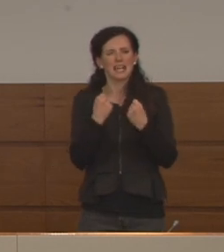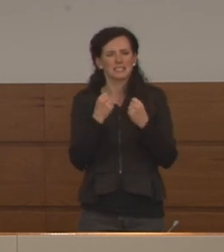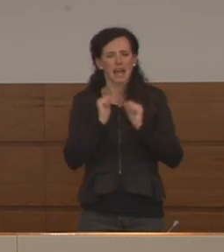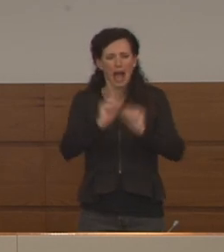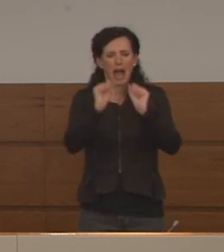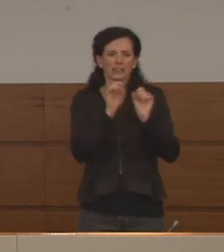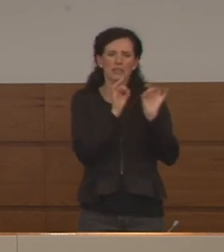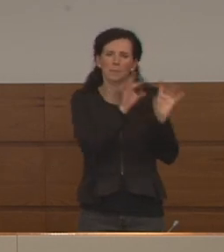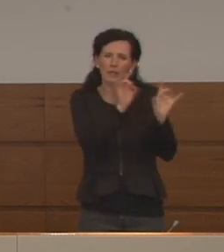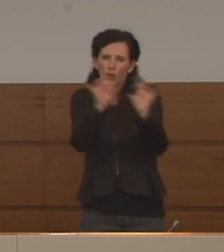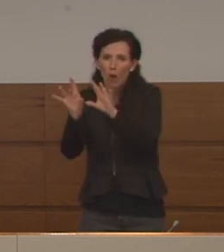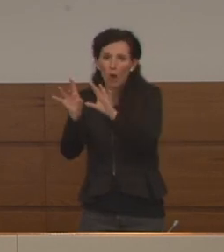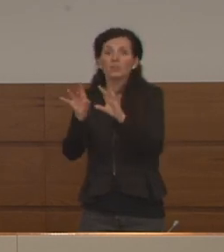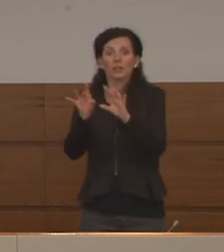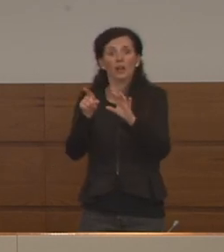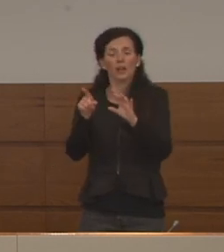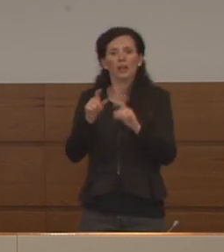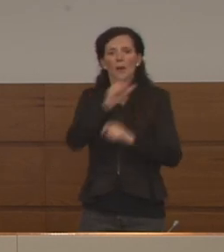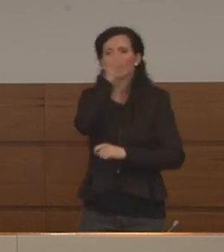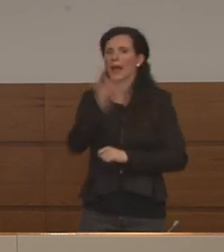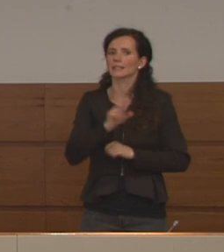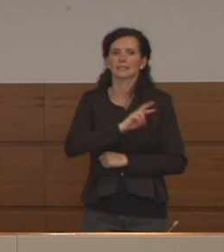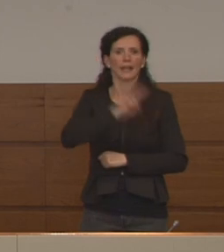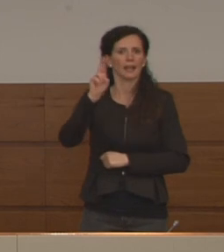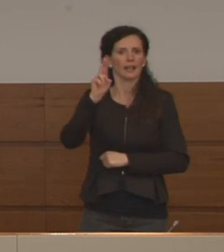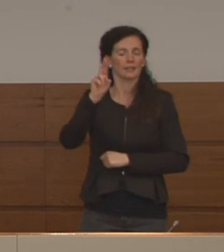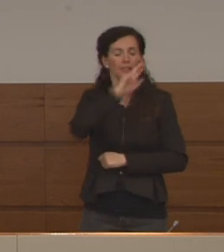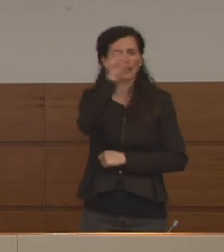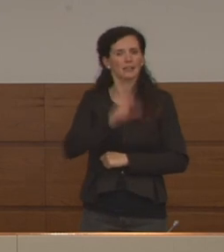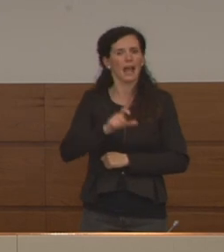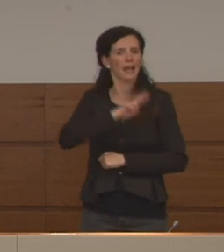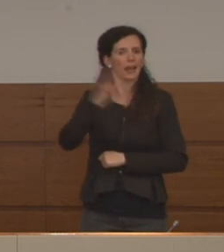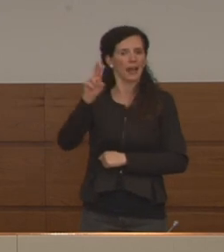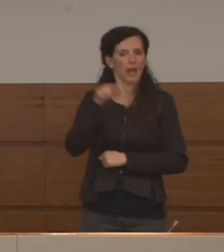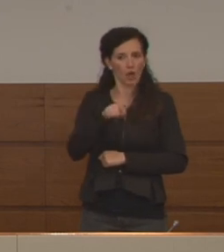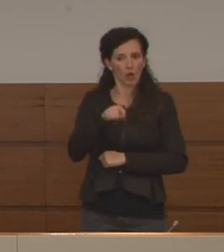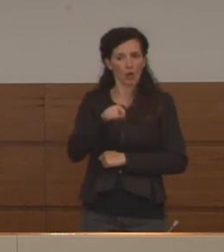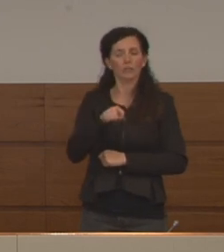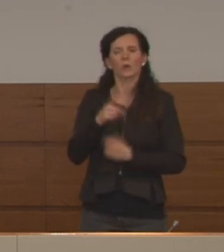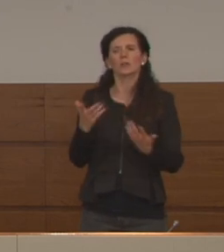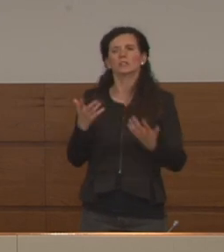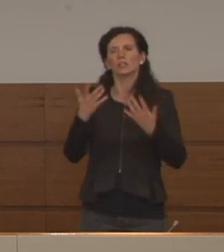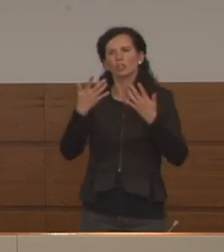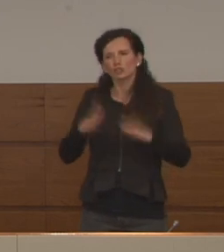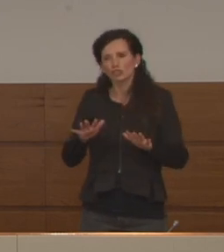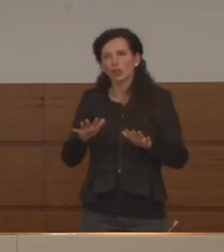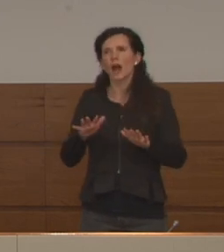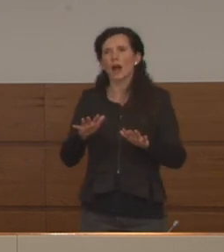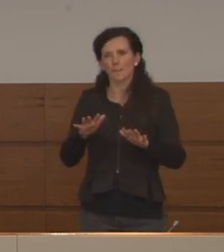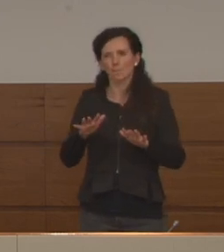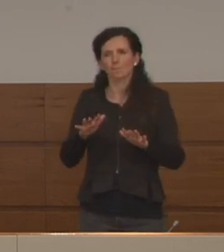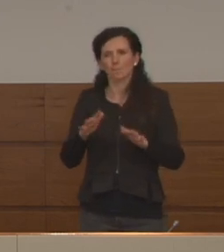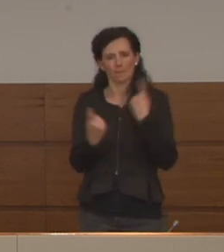indicatore di una, diciamo, diffusione non approfondita delle buone